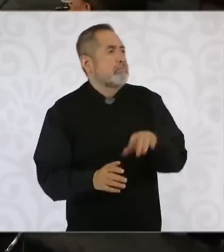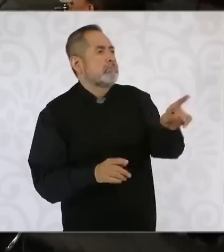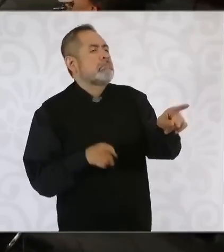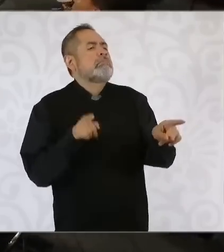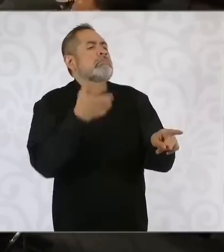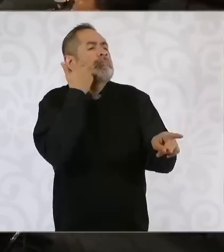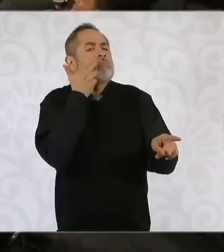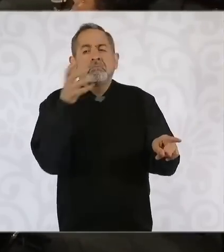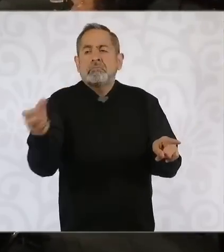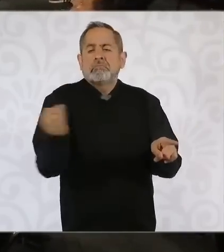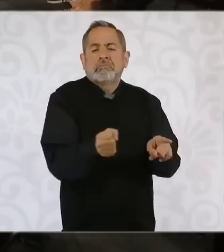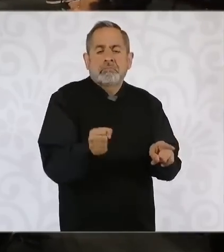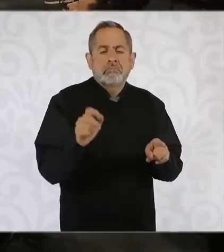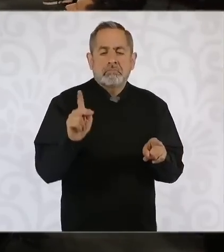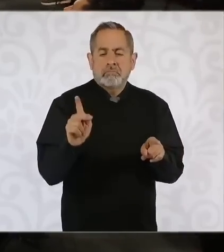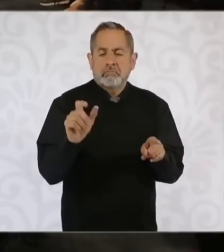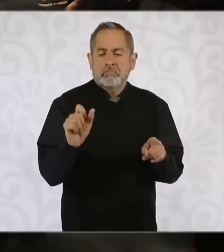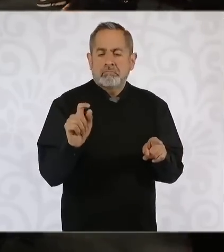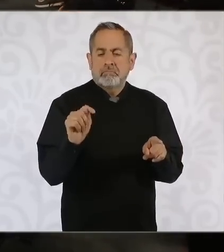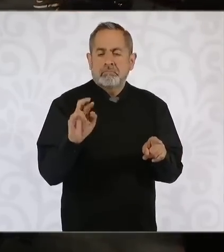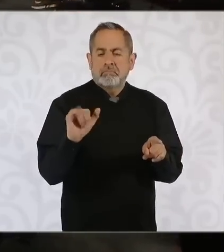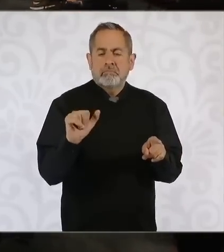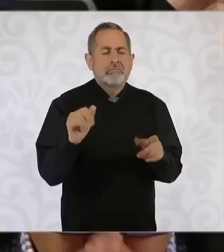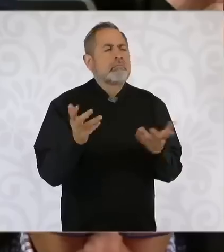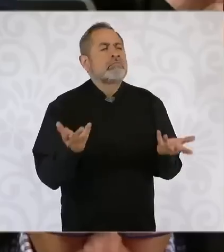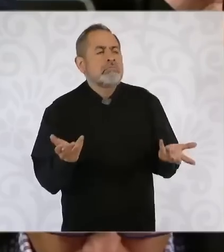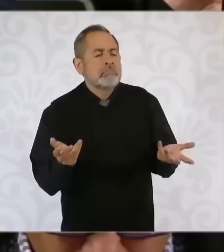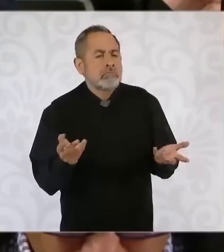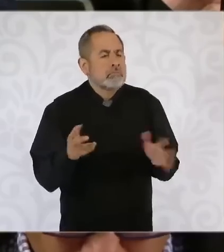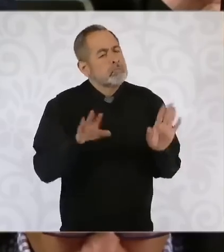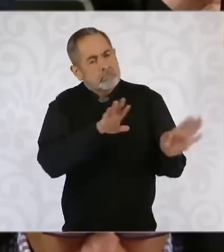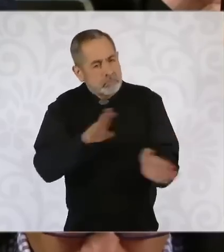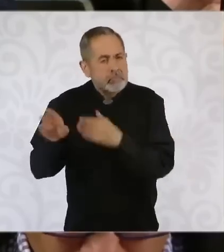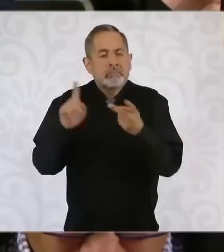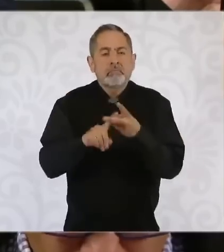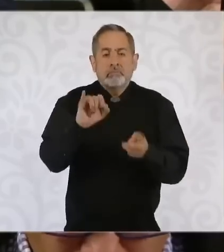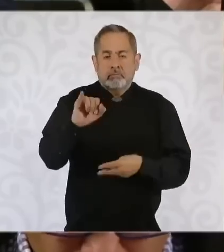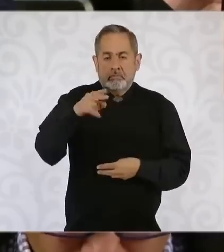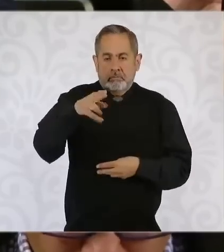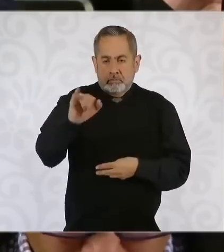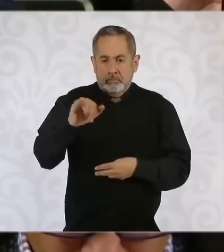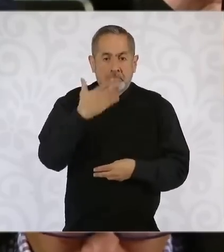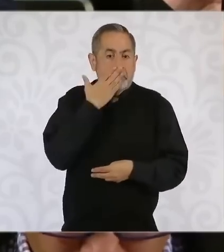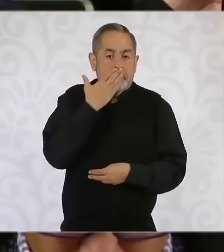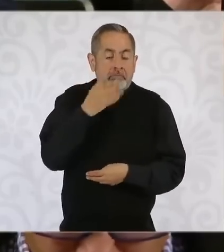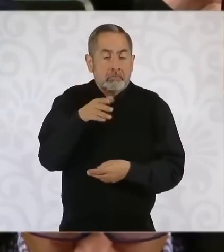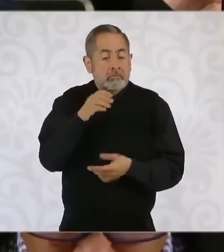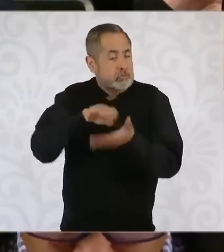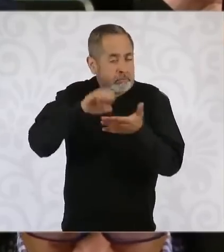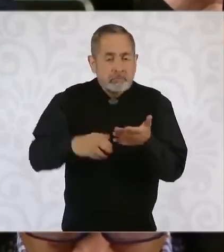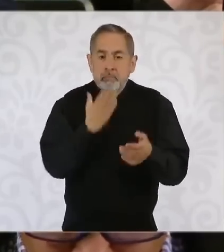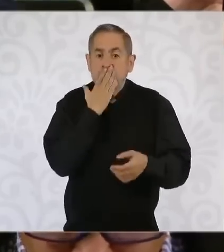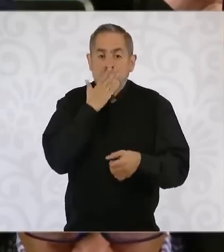del inay Qué bueno también presidenta porque en el inay por ejemplo en el local eh Sergio